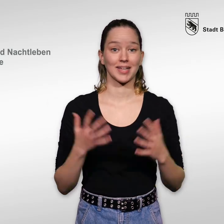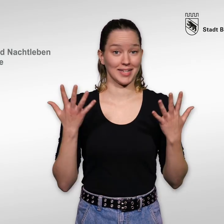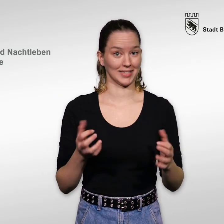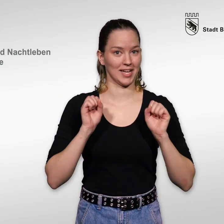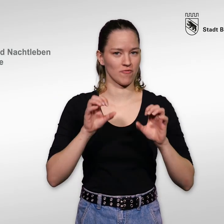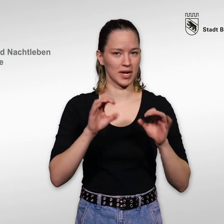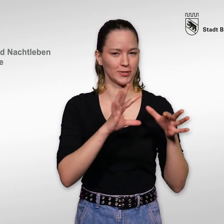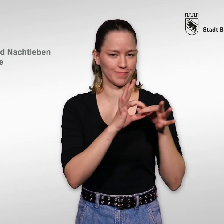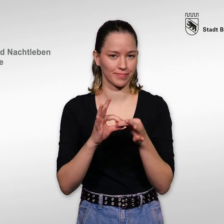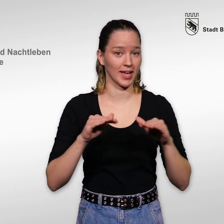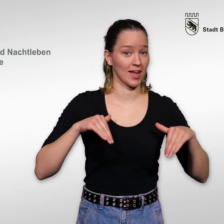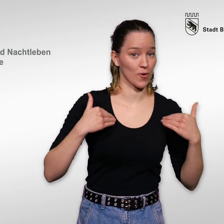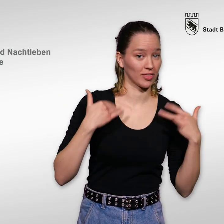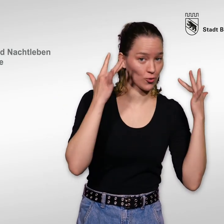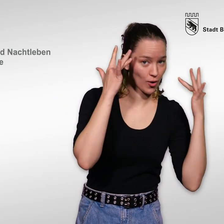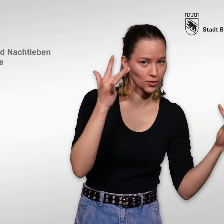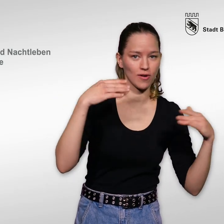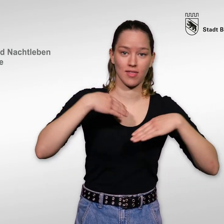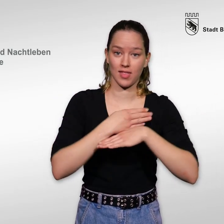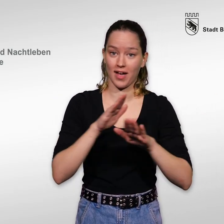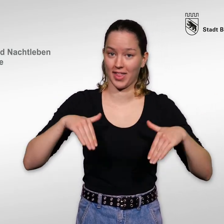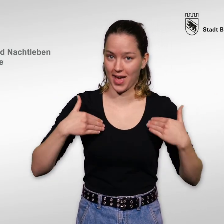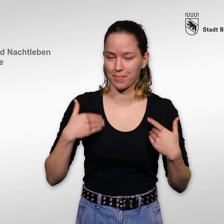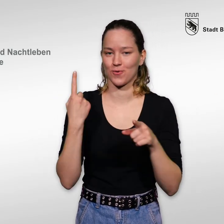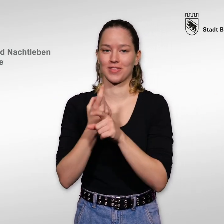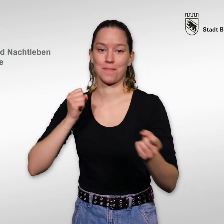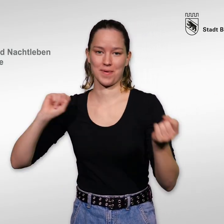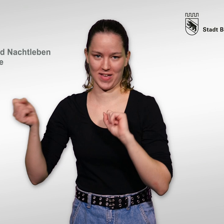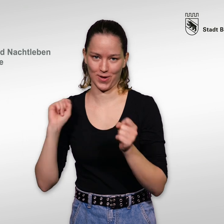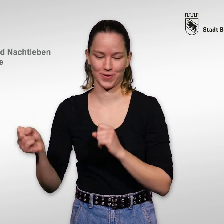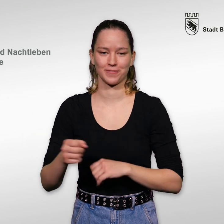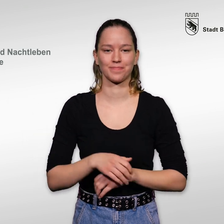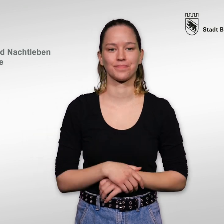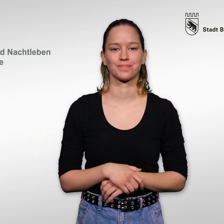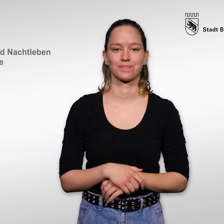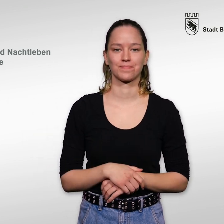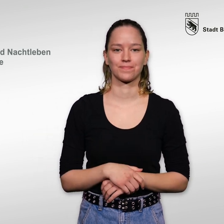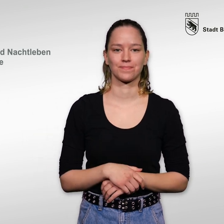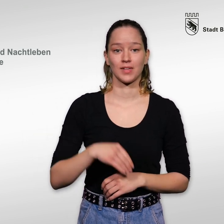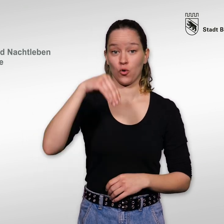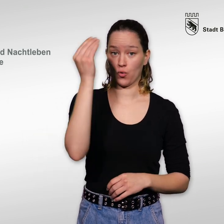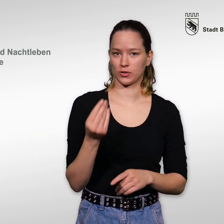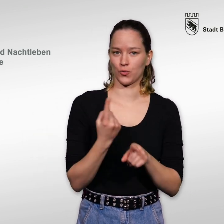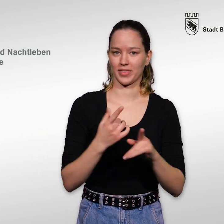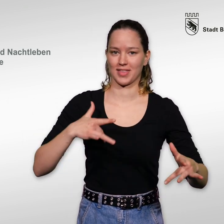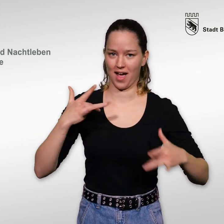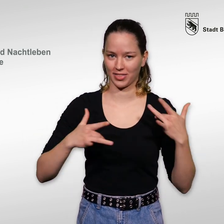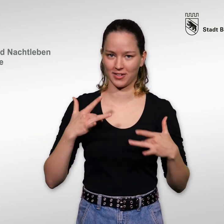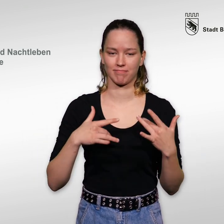Jetzt folgen Informationen zu Jugendkultur, Nachtleben und Bewegung Kunst und Theater